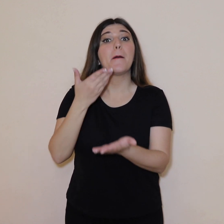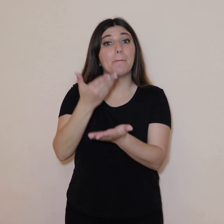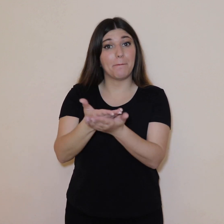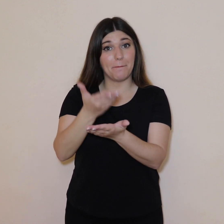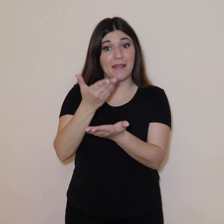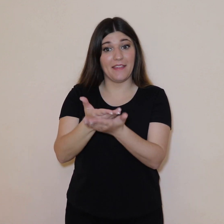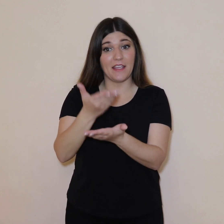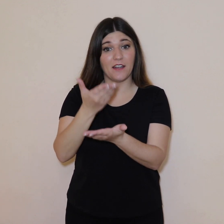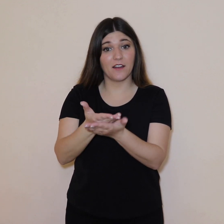Pedir